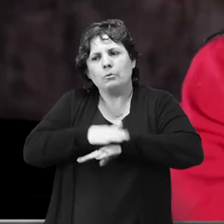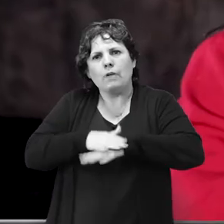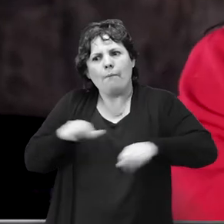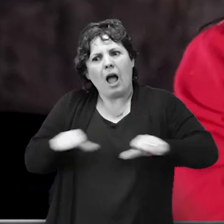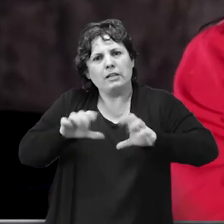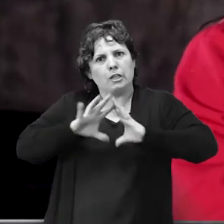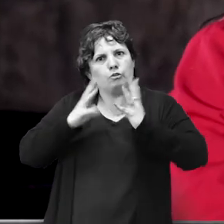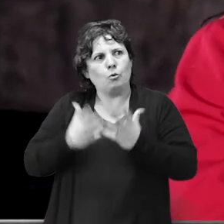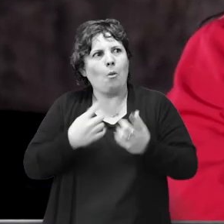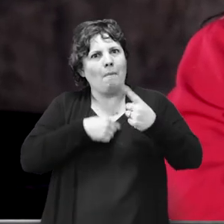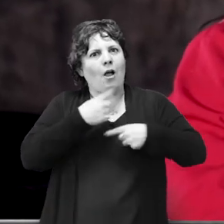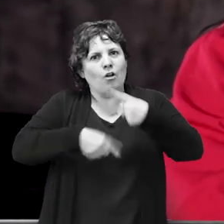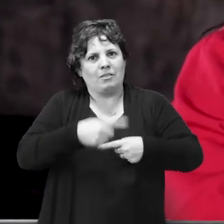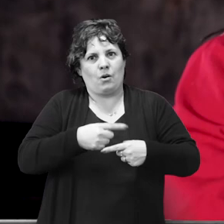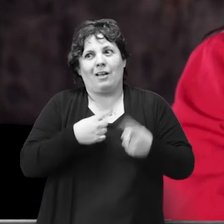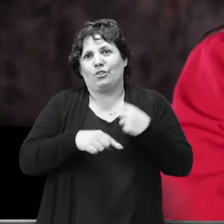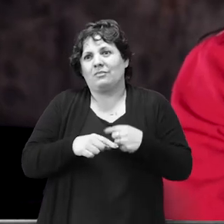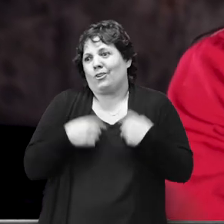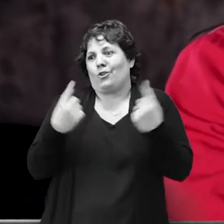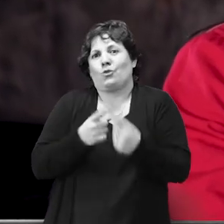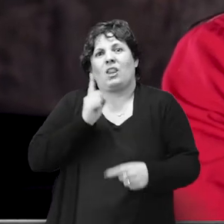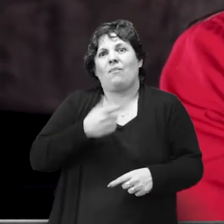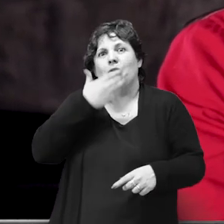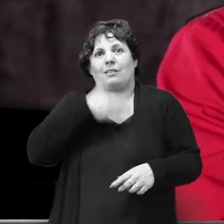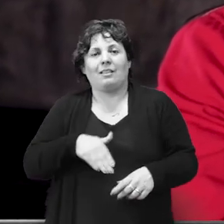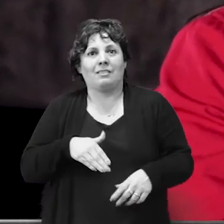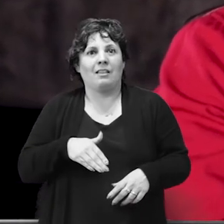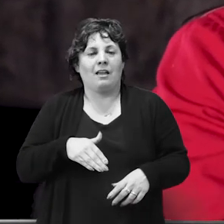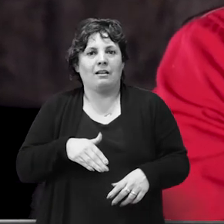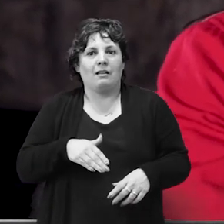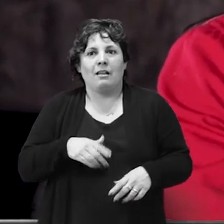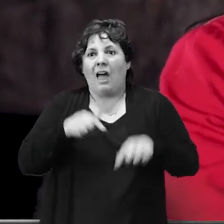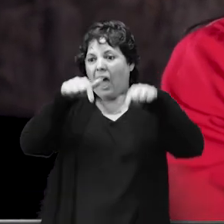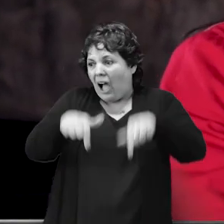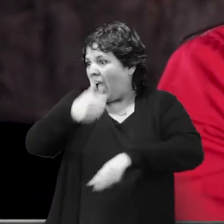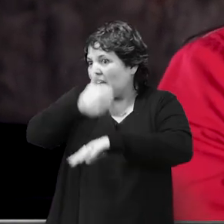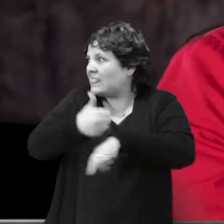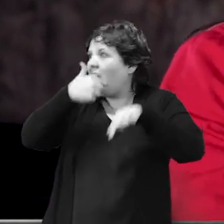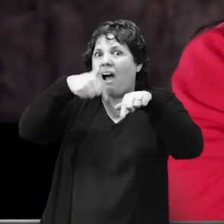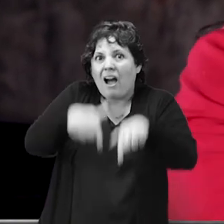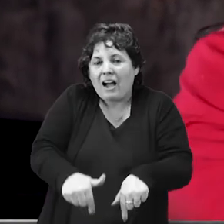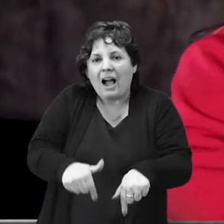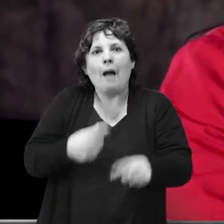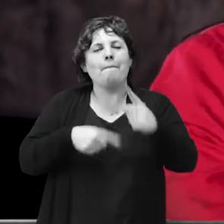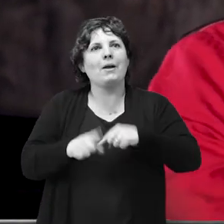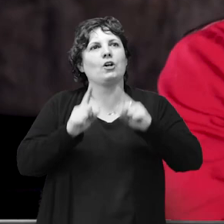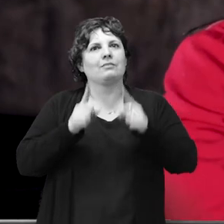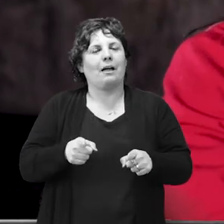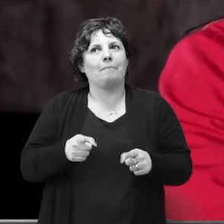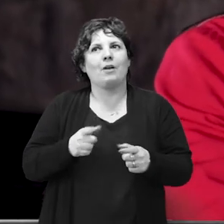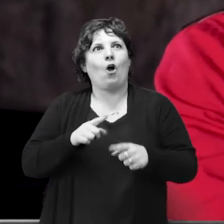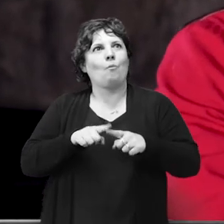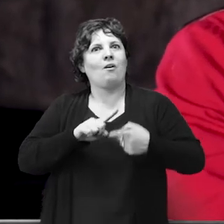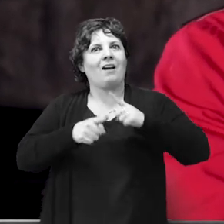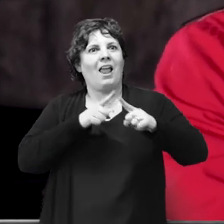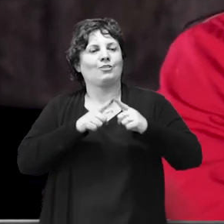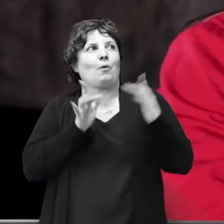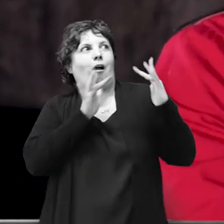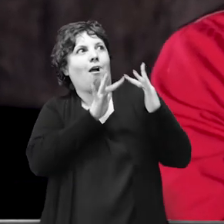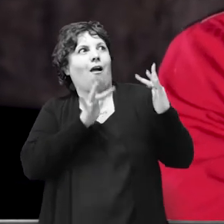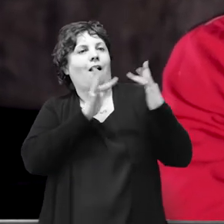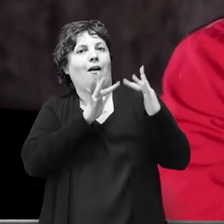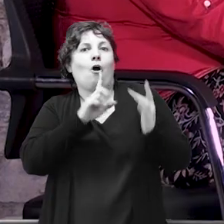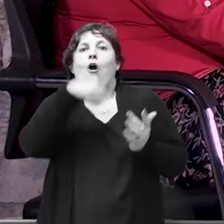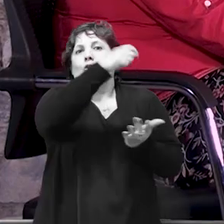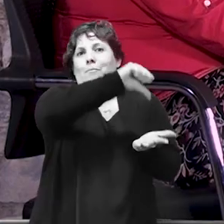tenemos que poder entender que mientras están acá nos están poniendo en relación a otros Estados Nación